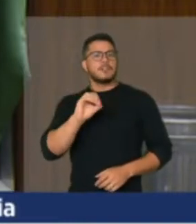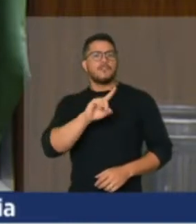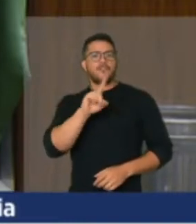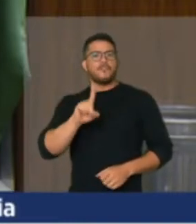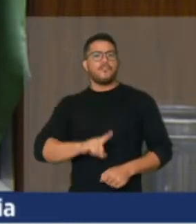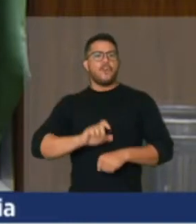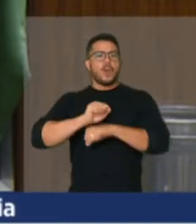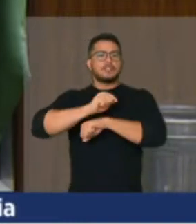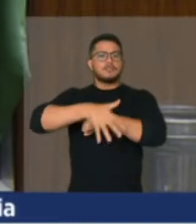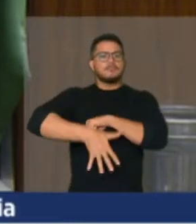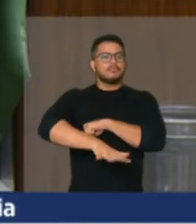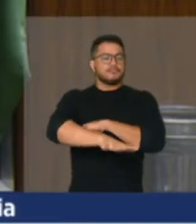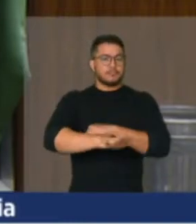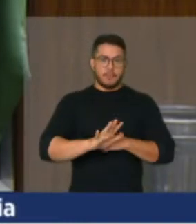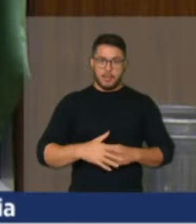LEMBRAM DISSO? EU ACHEI OPORTUNO TRAZER ESSA FRASE